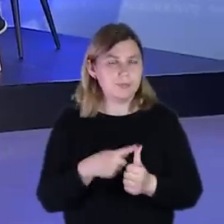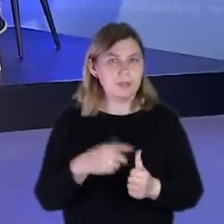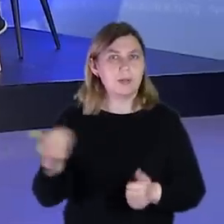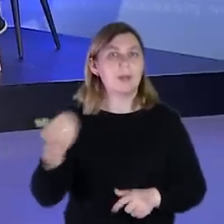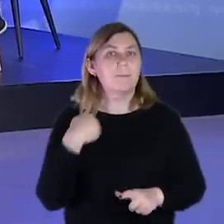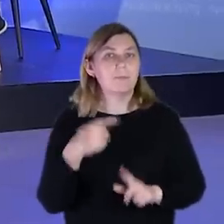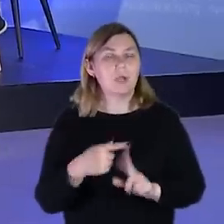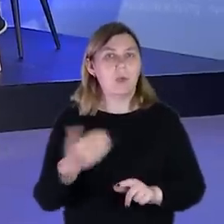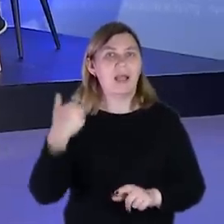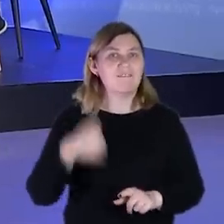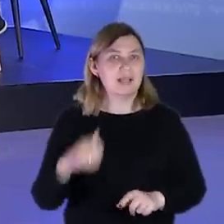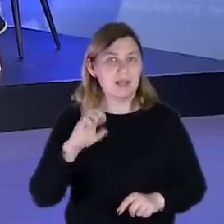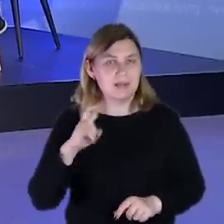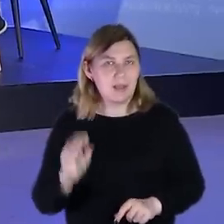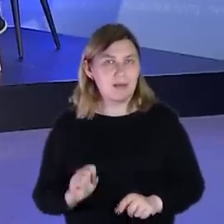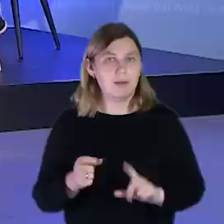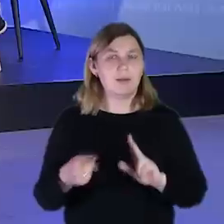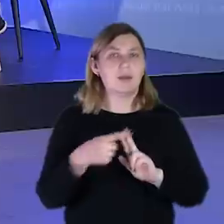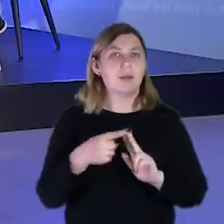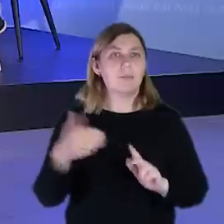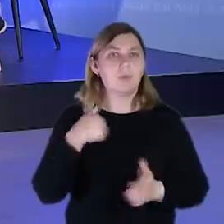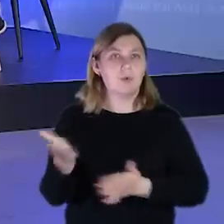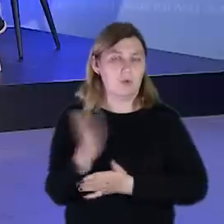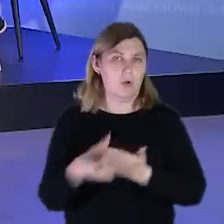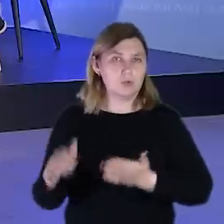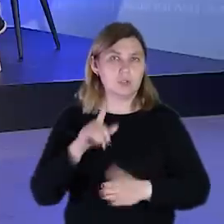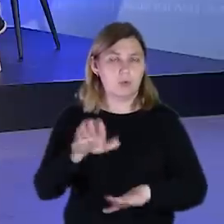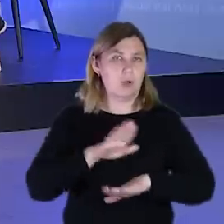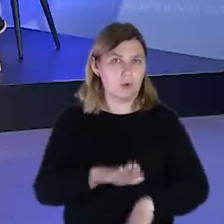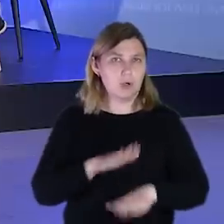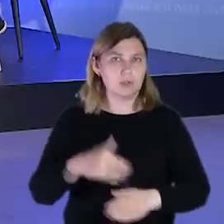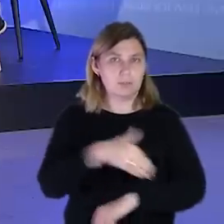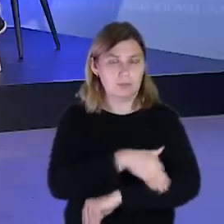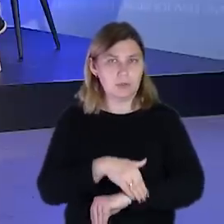była jednostka kawalerii, był duży oddział Korpusu Ochrony Pogranicza.